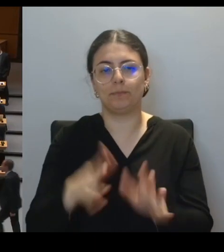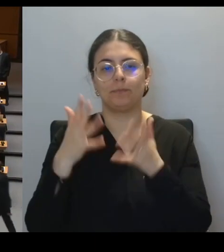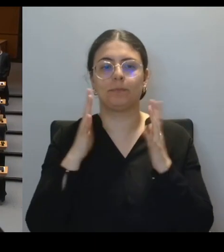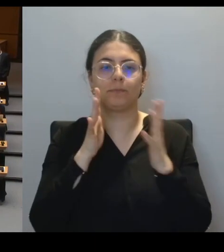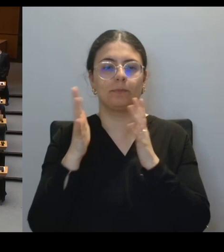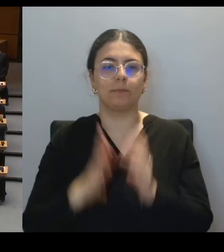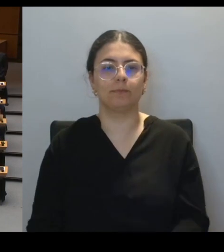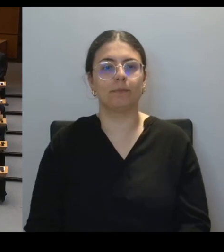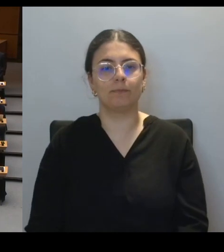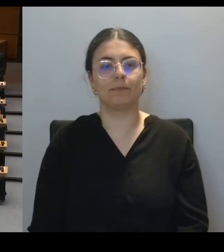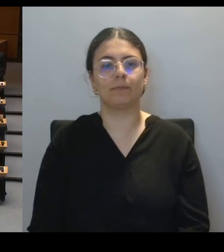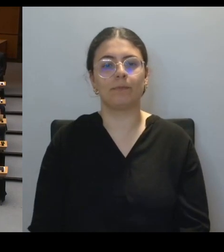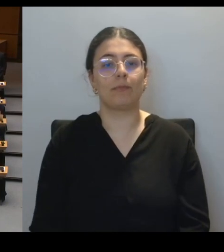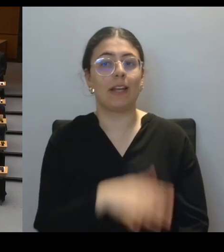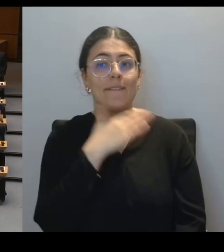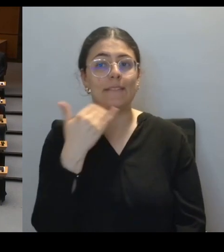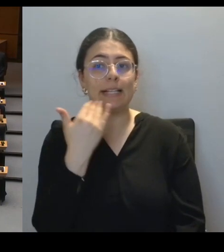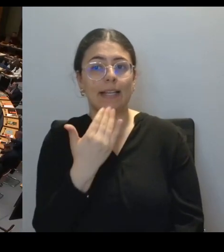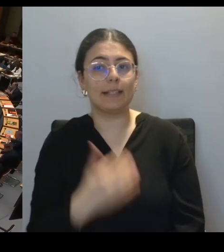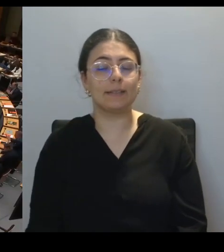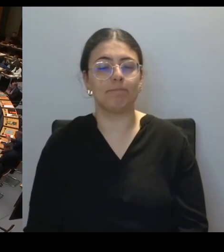für die Grünenfraktion. Hat die Kollegin Bozkurt das Wort.